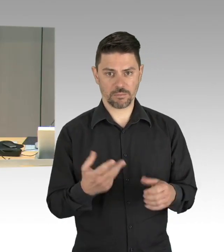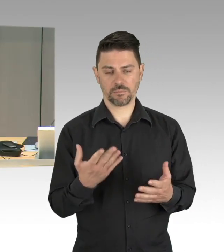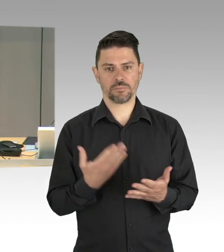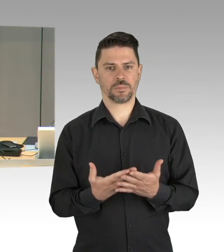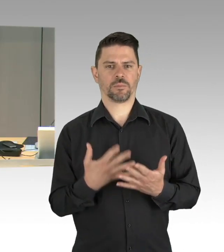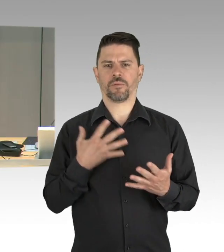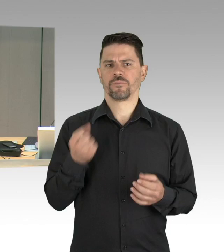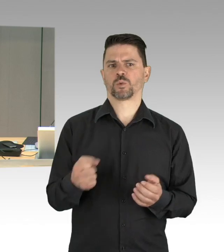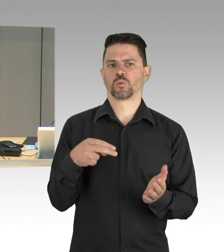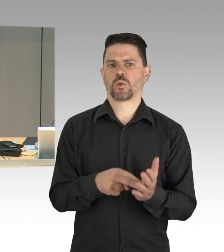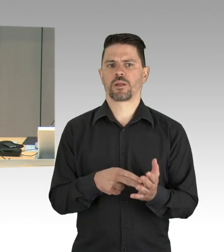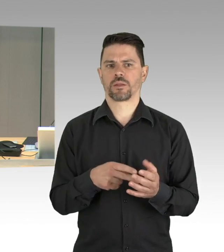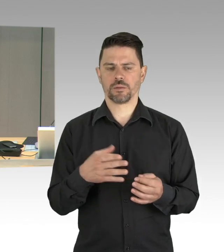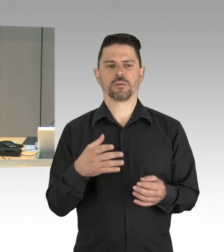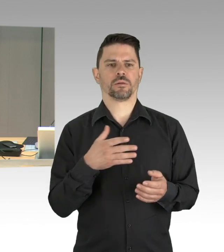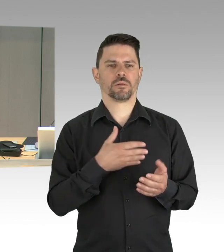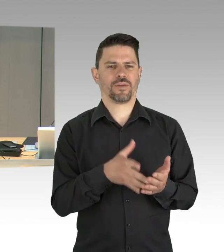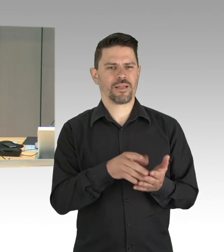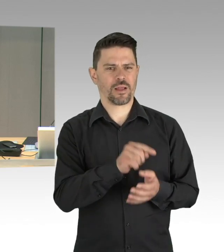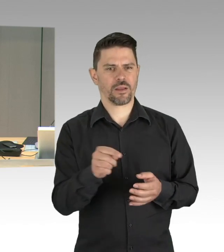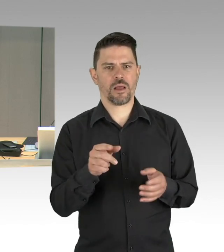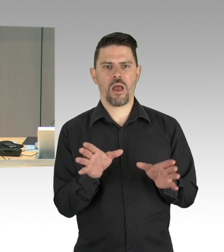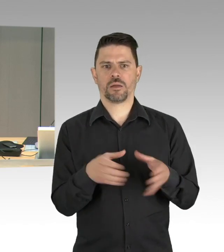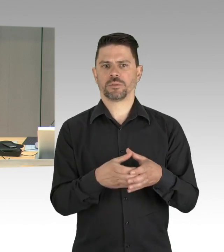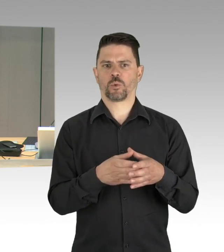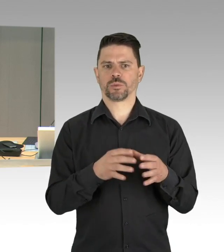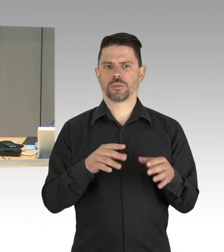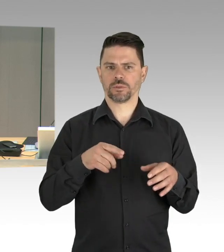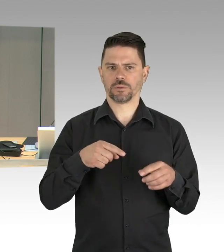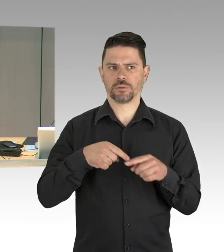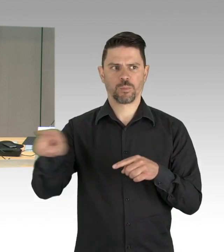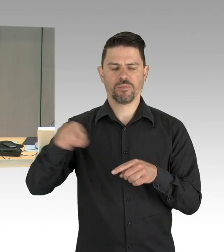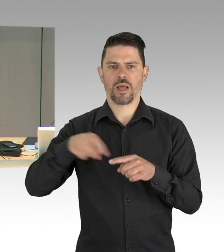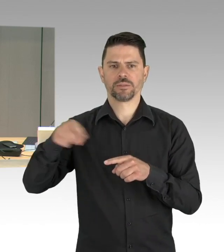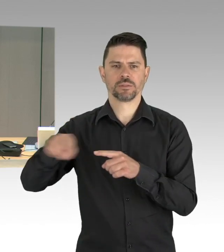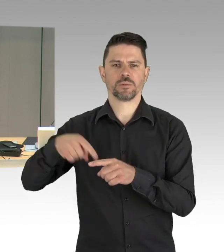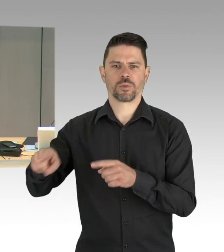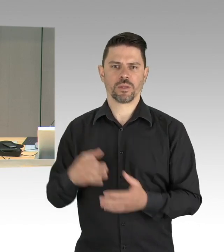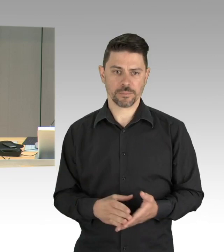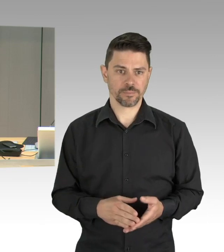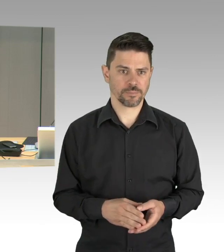Das ist nicht der Fall. Enthaltungen auch nicht, dann kommt das so auf die Tagesordnung,